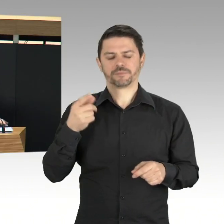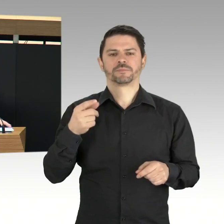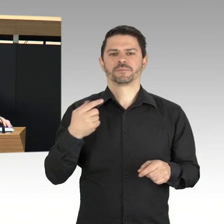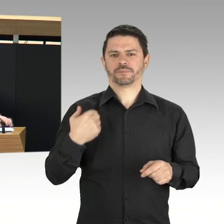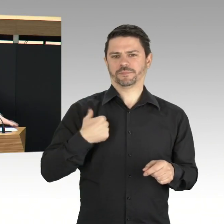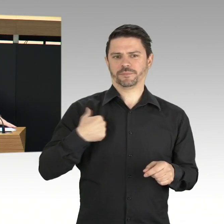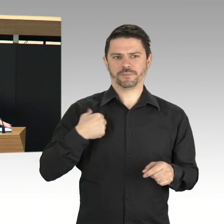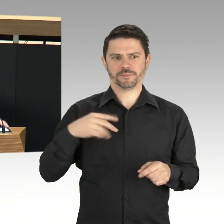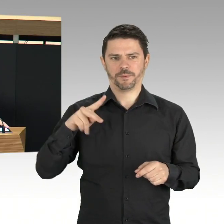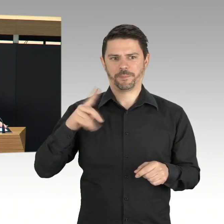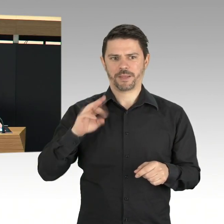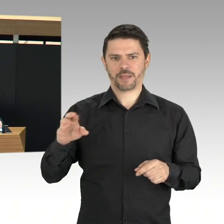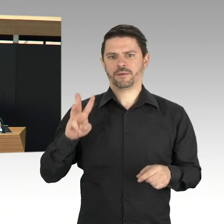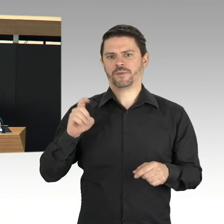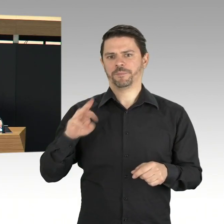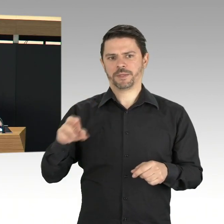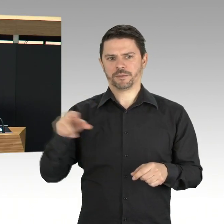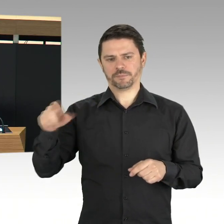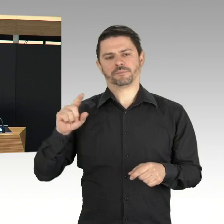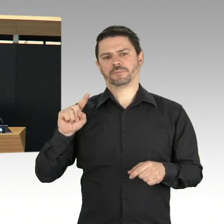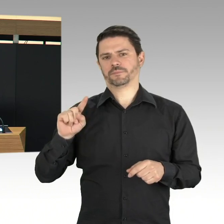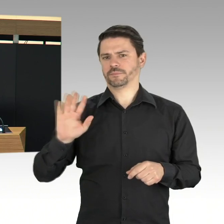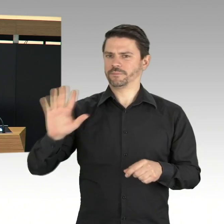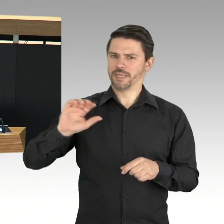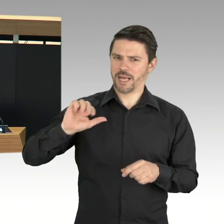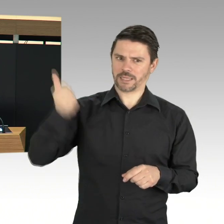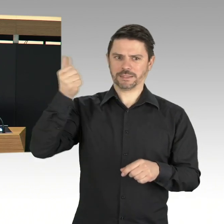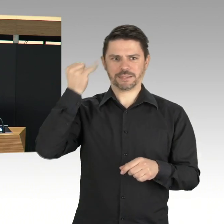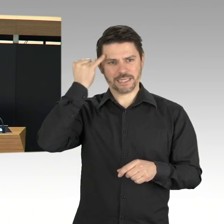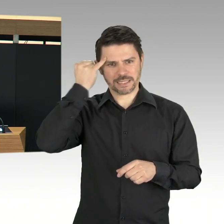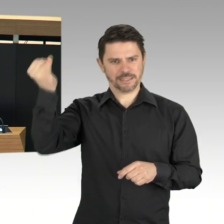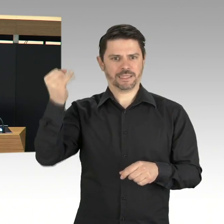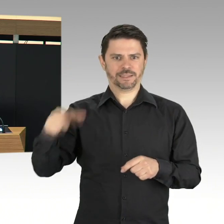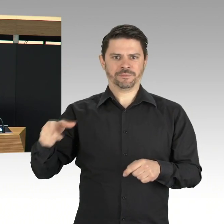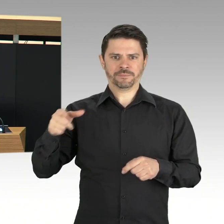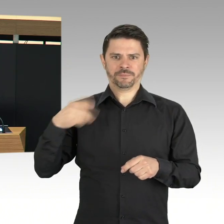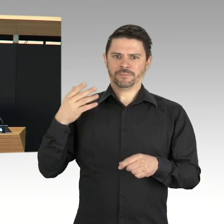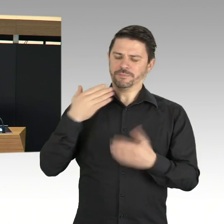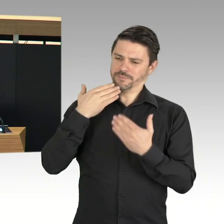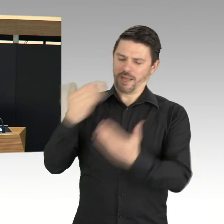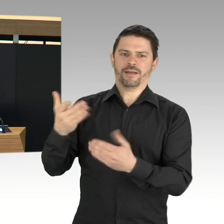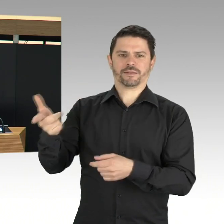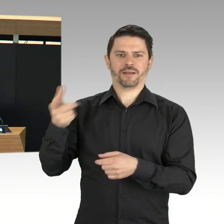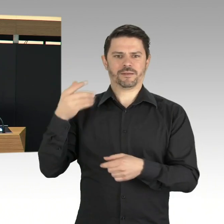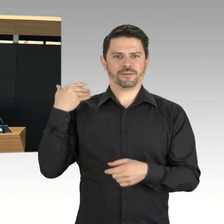die diesen Gesetzentwurf in Rekordzeit erarbeitet und mit ihrem Fachwissen erst möglich gemacht haben.